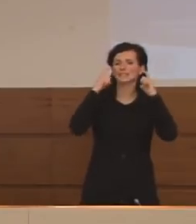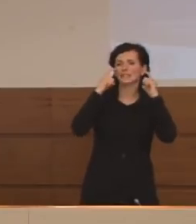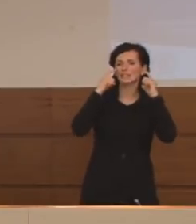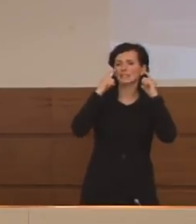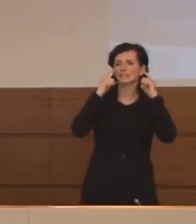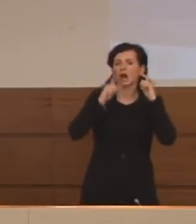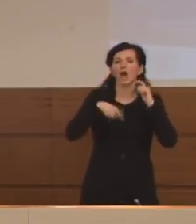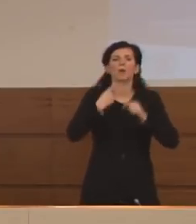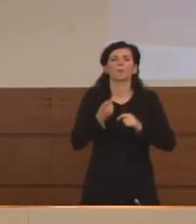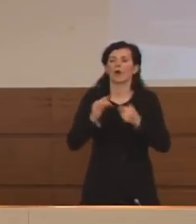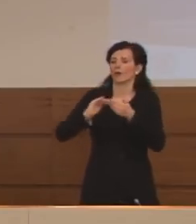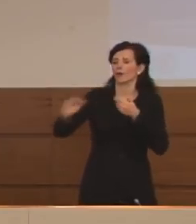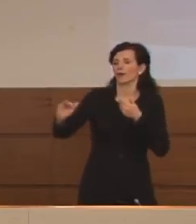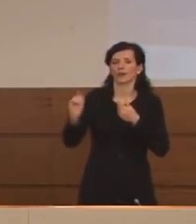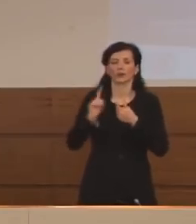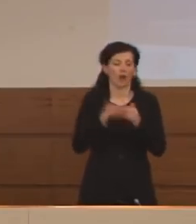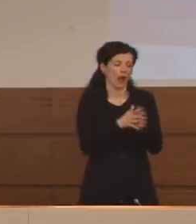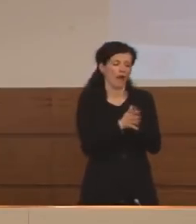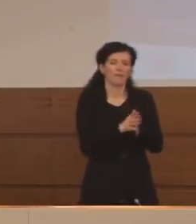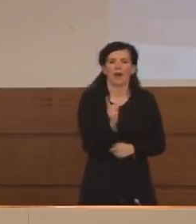e dopo non vi distanziate socialmente, non vi lavatre le mani".